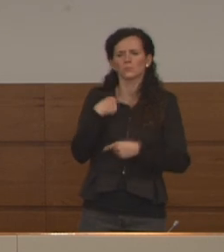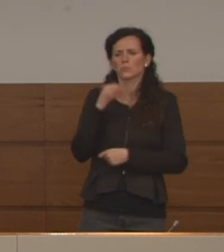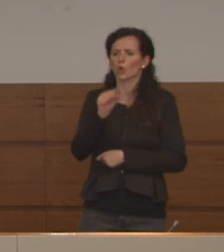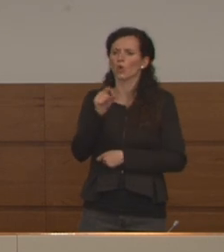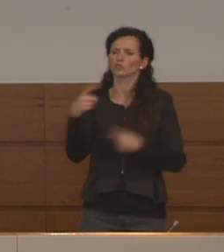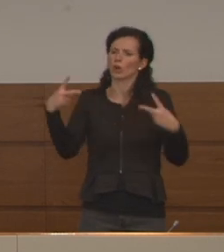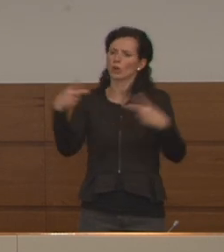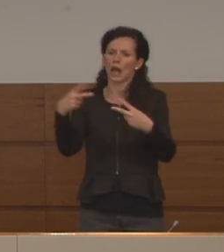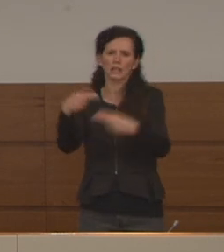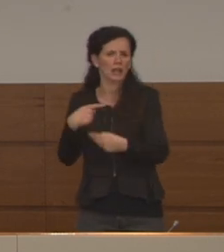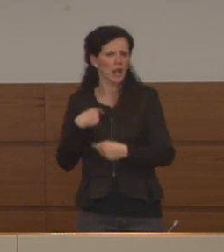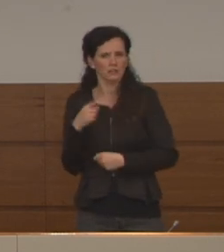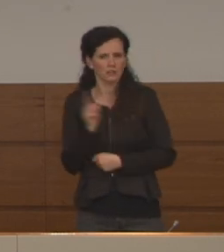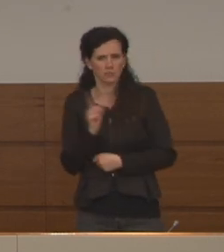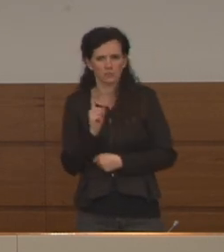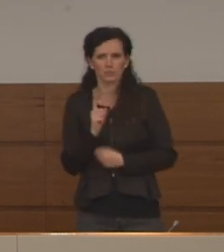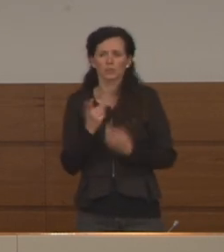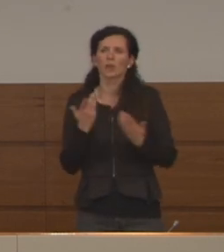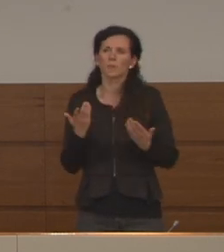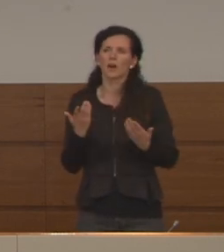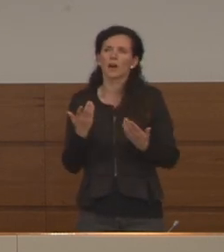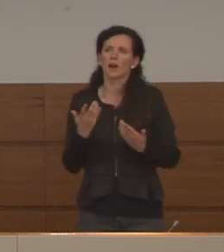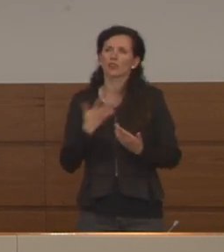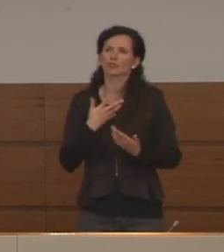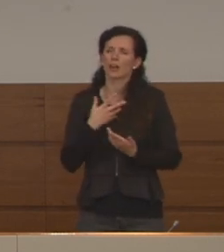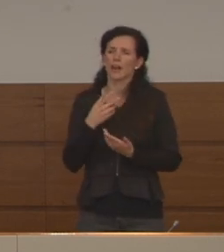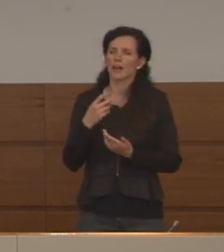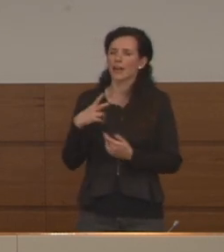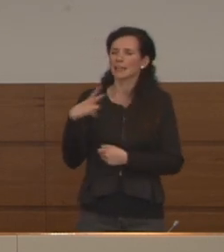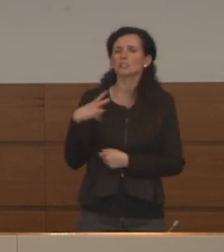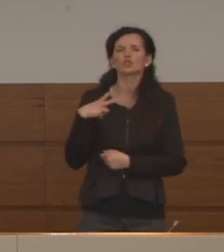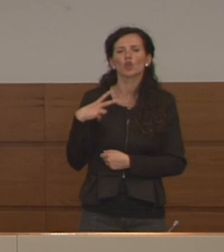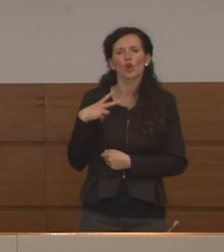risorse e la disponibilità di risorse finalizzate ad un certo prodotto